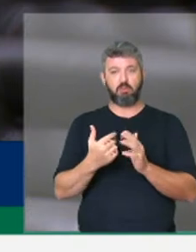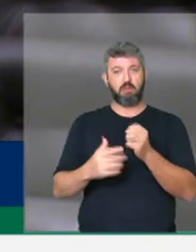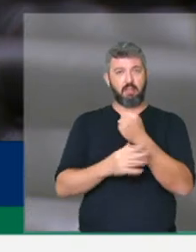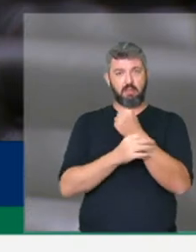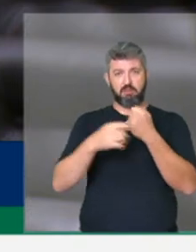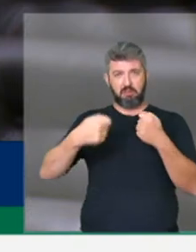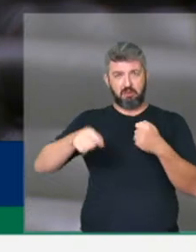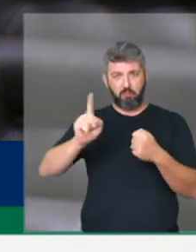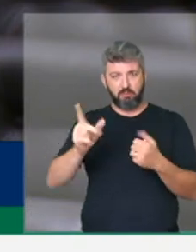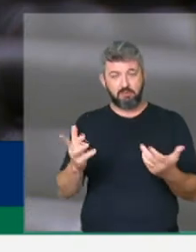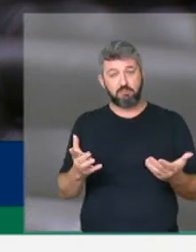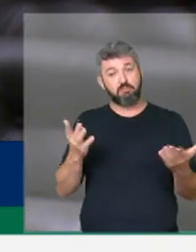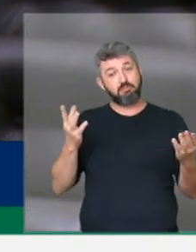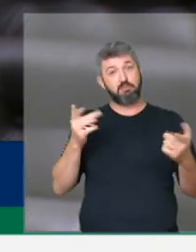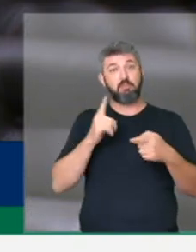MOMENTO É DE FATO UMA MEDIDA PROVISÓRIA IMPORTANTÍSSIMA